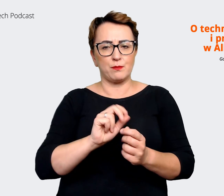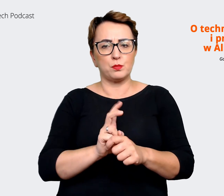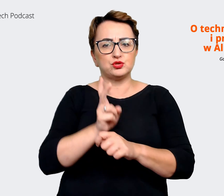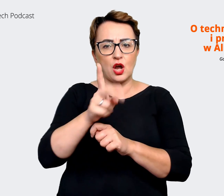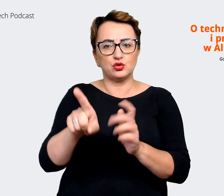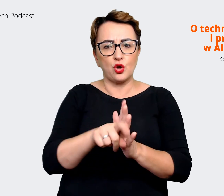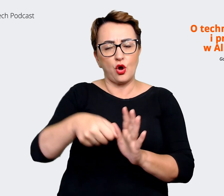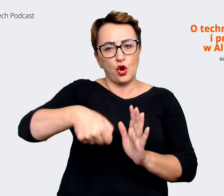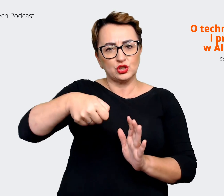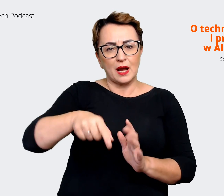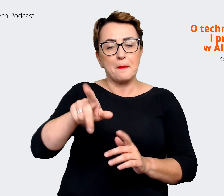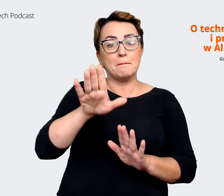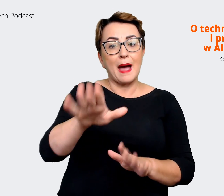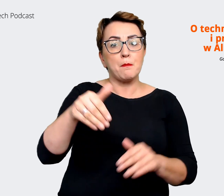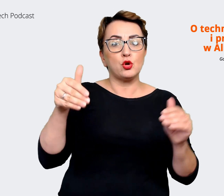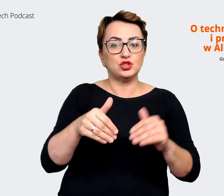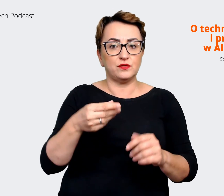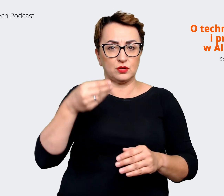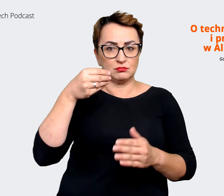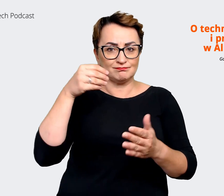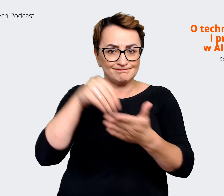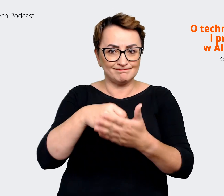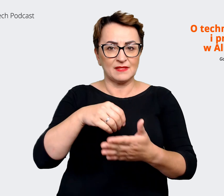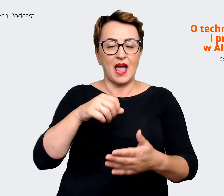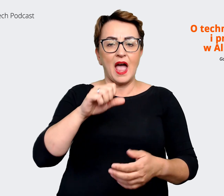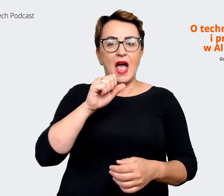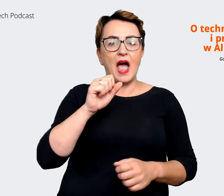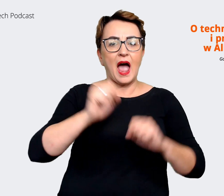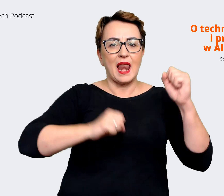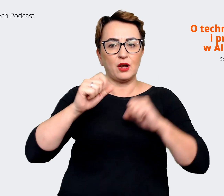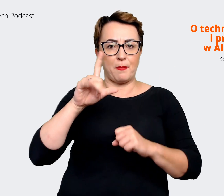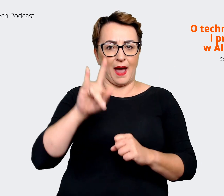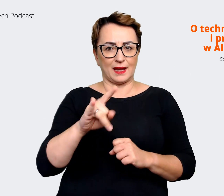Allegro Pay, ma możliwość nami zapłacić. Jesteśmy funkcjonalnie i technicznie gotowi odpowiedzieć